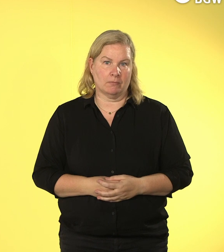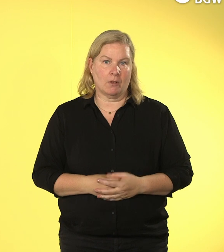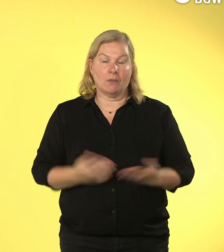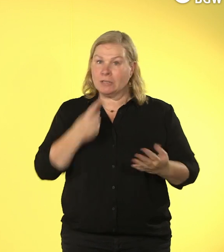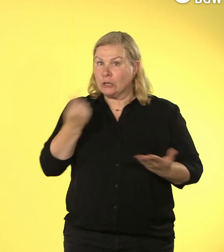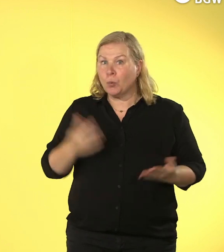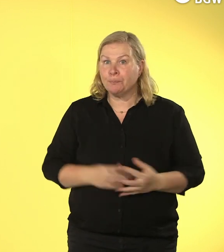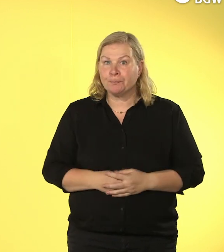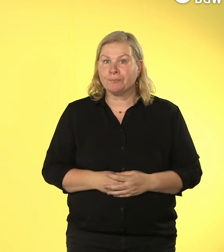Ja.